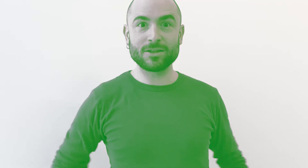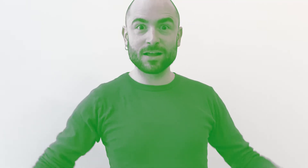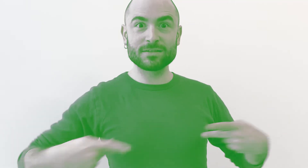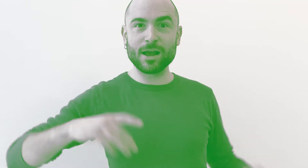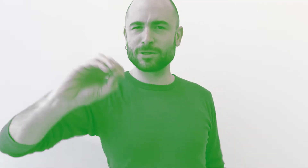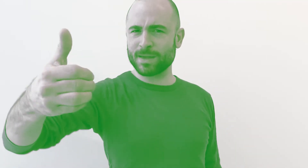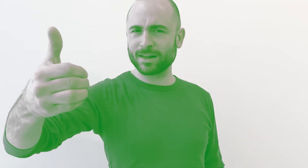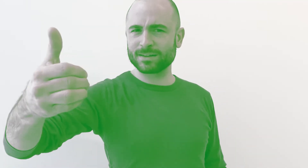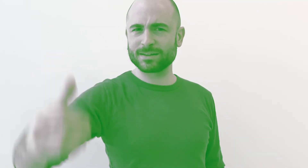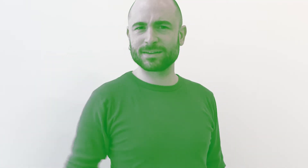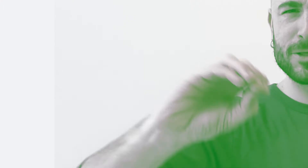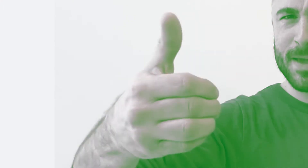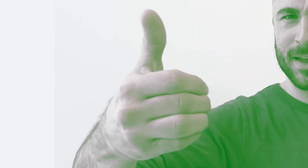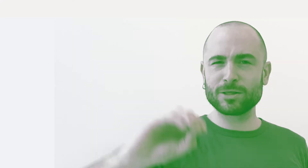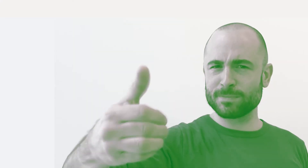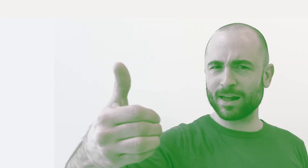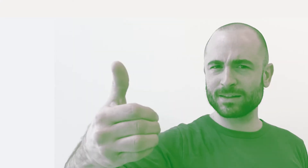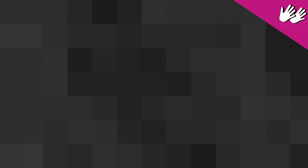Ateliers numériques